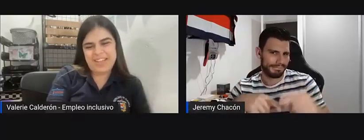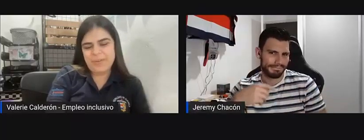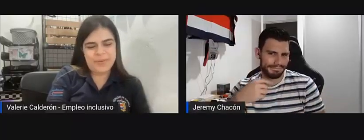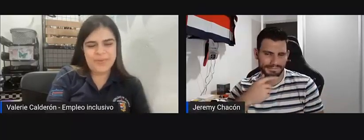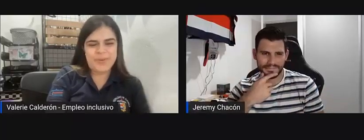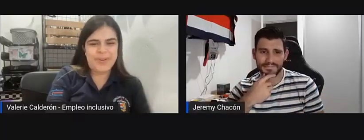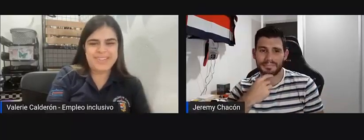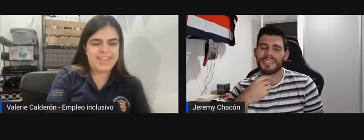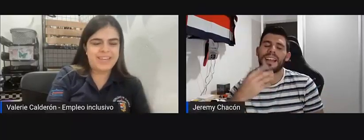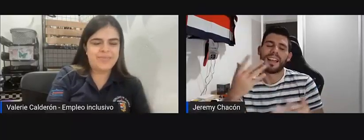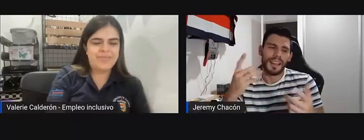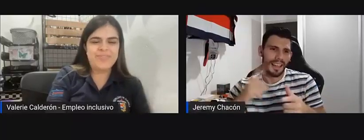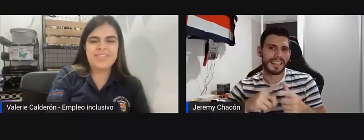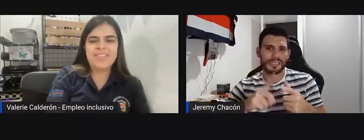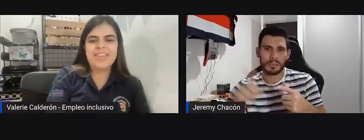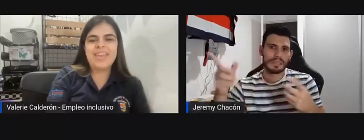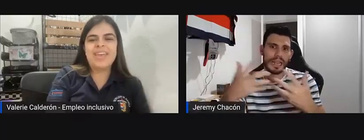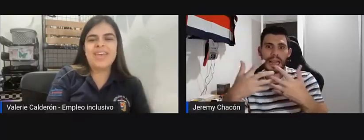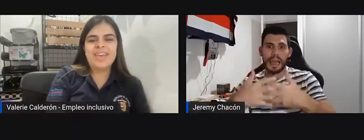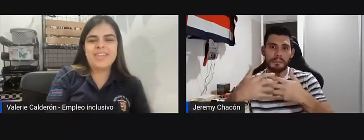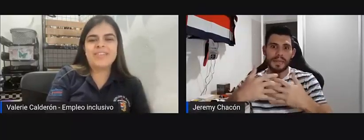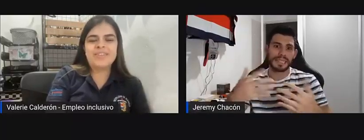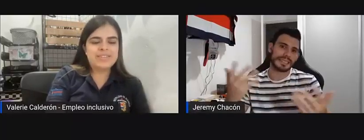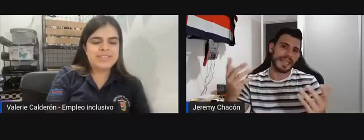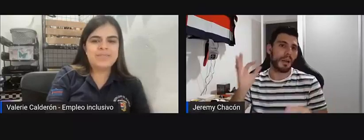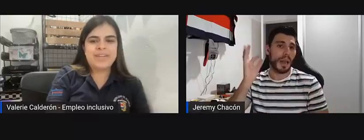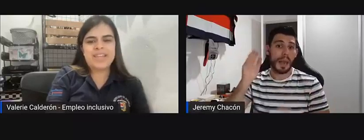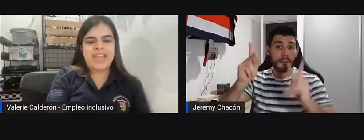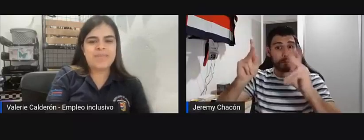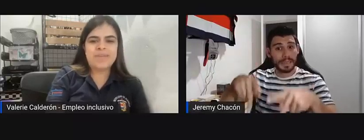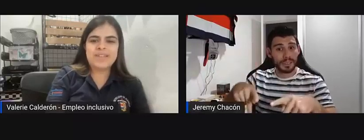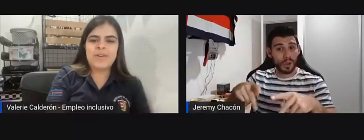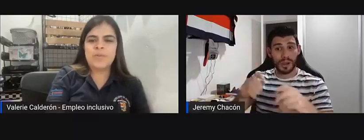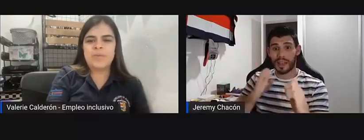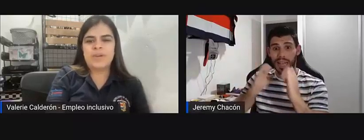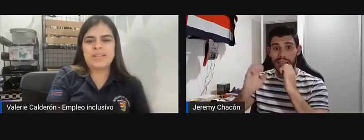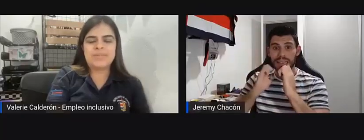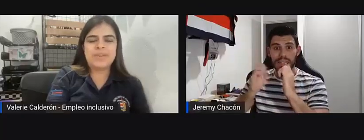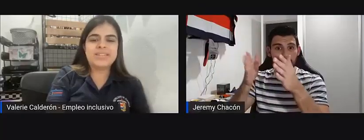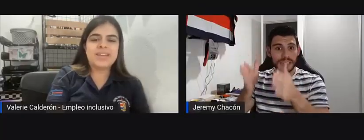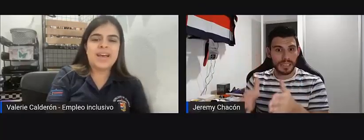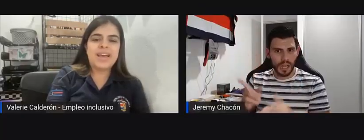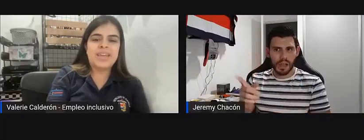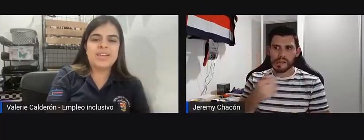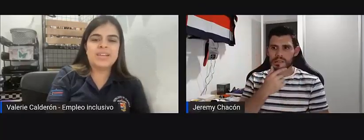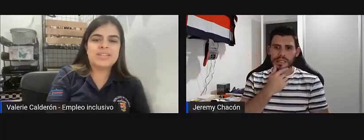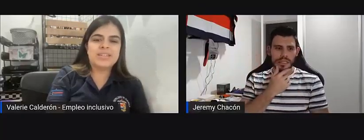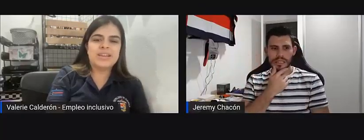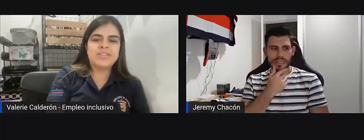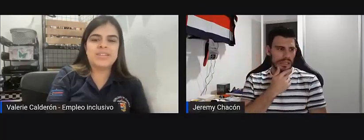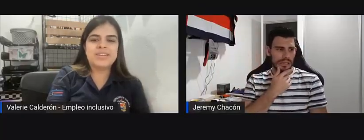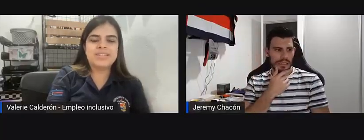verdad no lo puedo hacer entonces verdad y ahí empiezan como las empresas Ah y en las en los